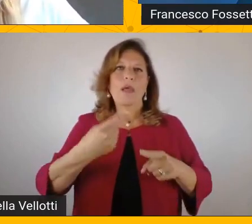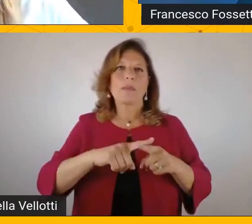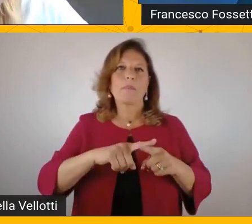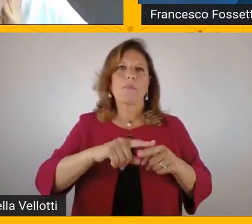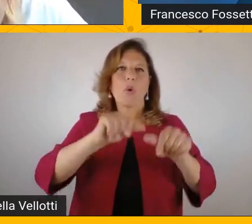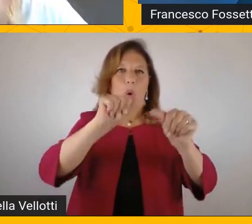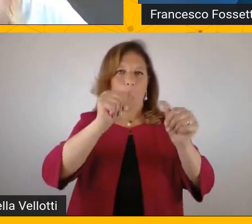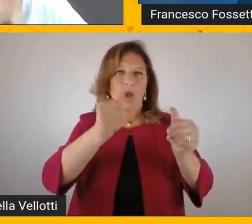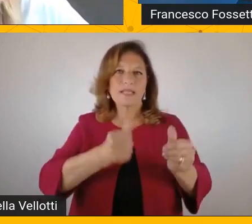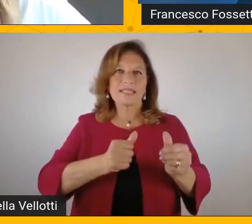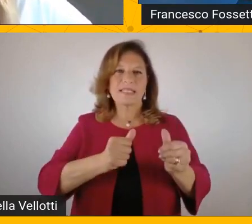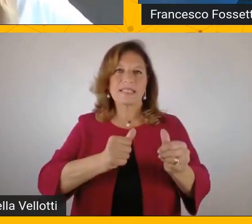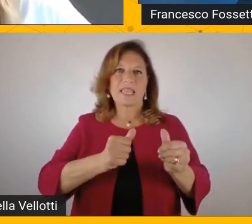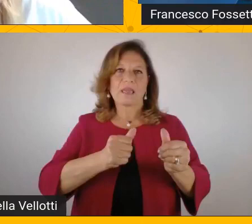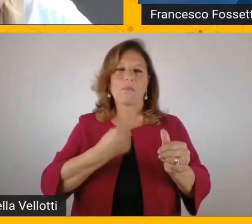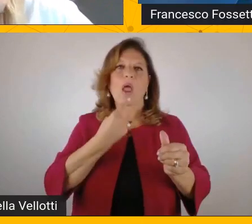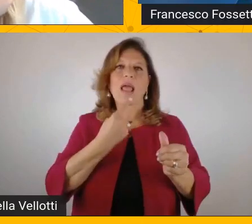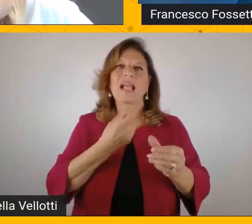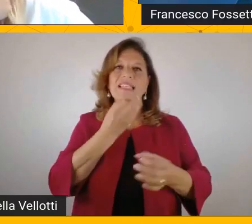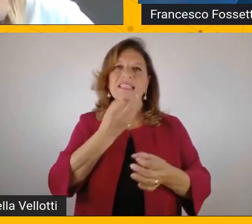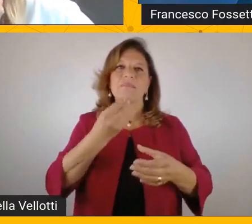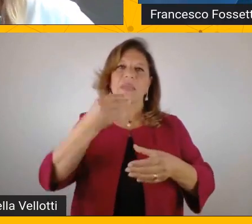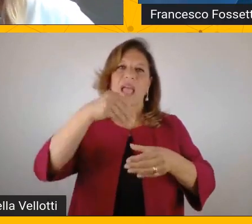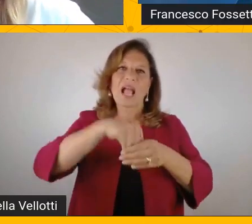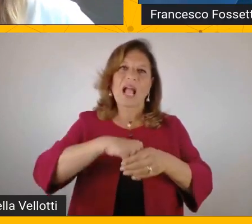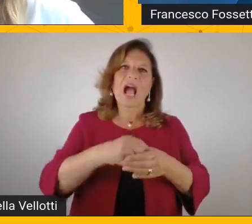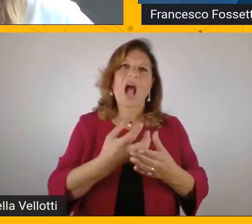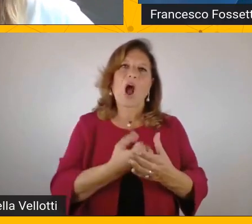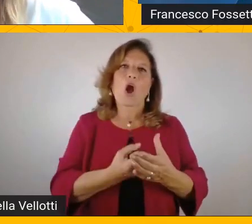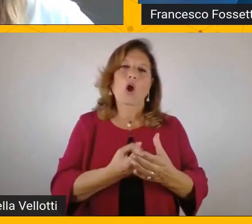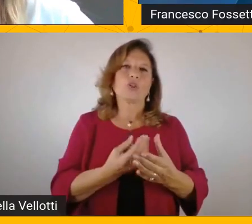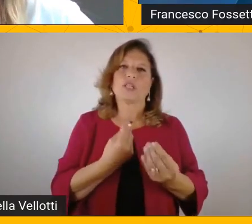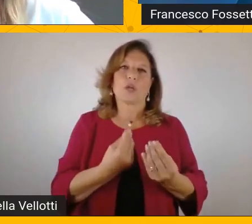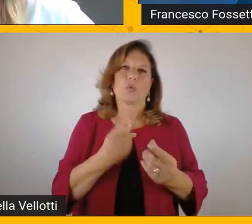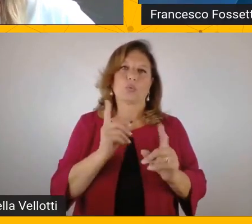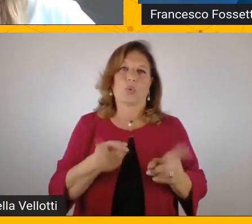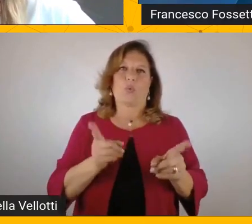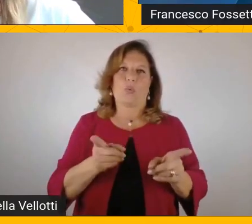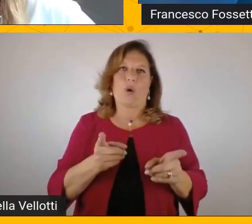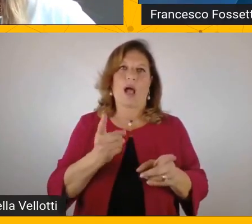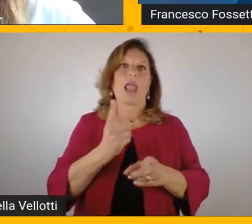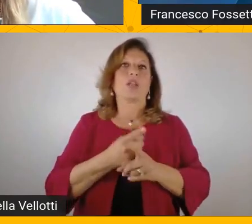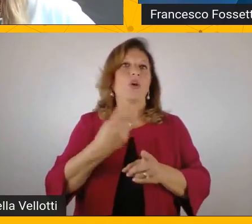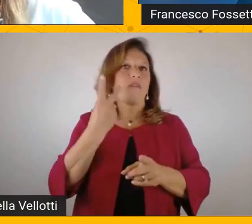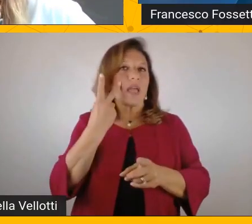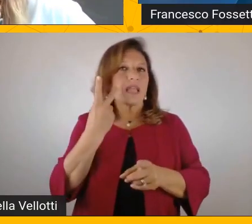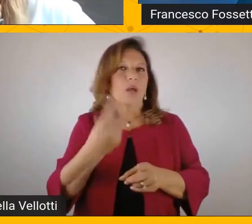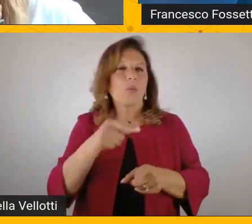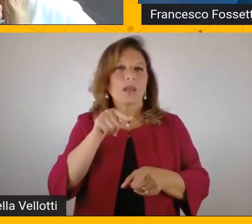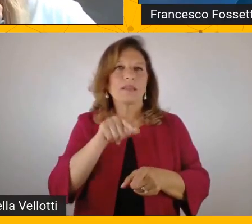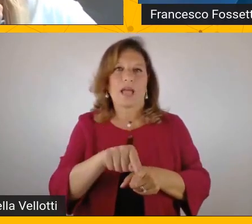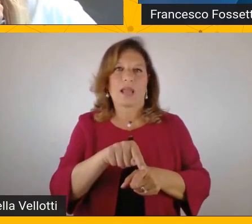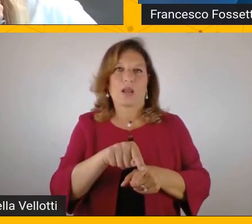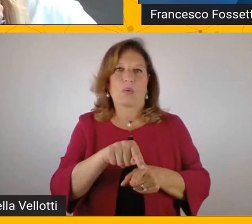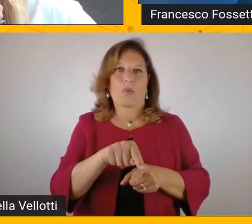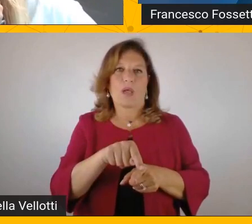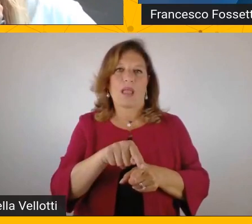icone che vengono chiamate descrittori di contenuto e sono quelle che dovete eh a cui